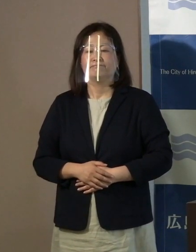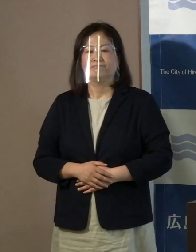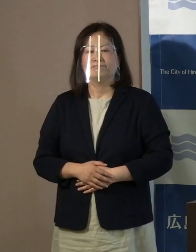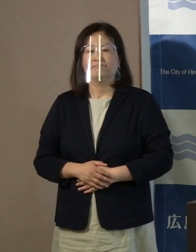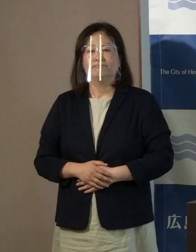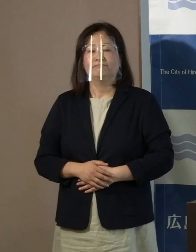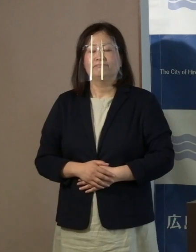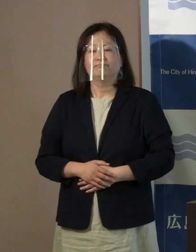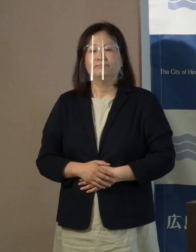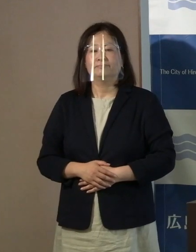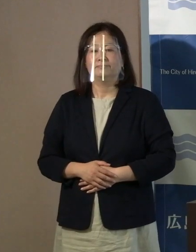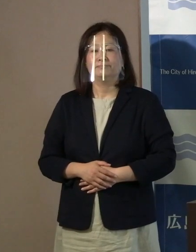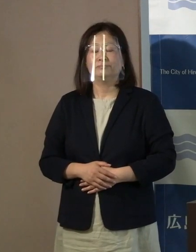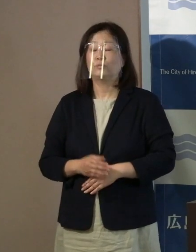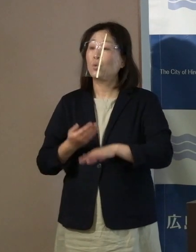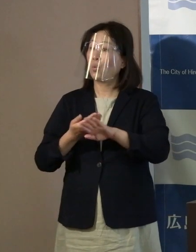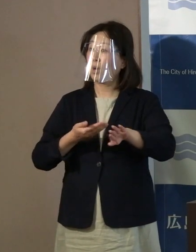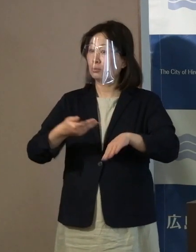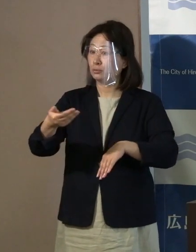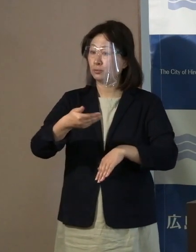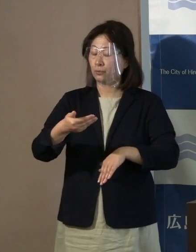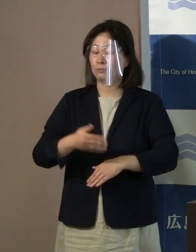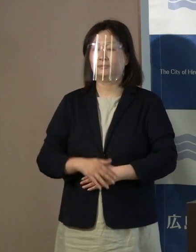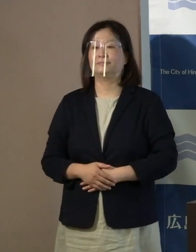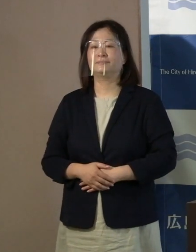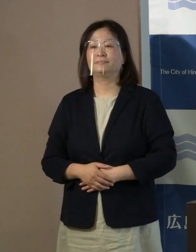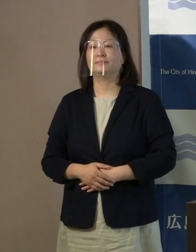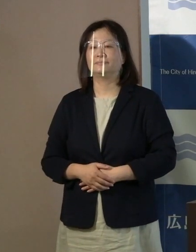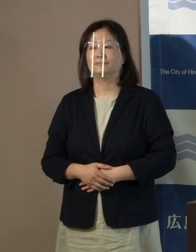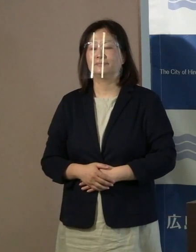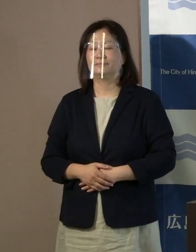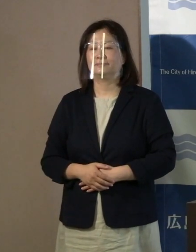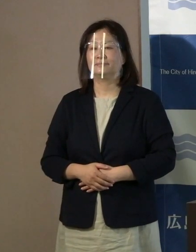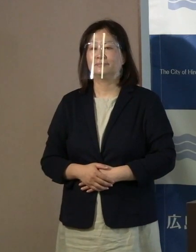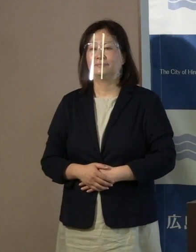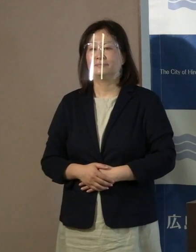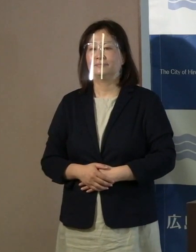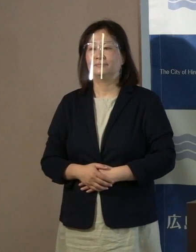※ は注釈を加えたものです｡